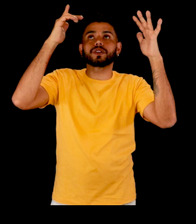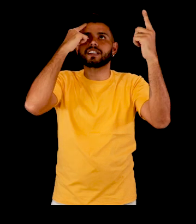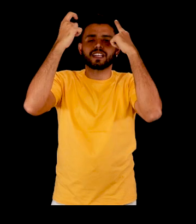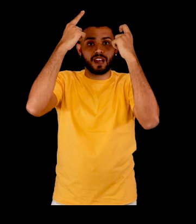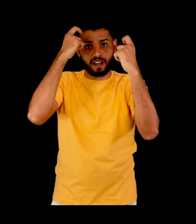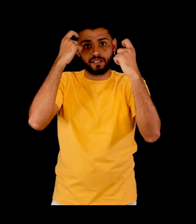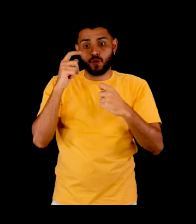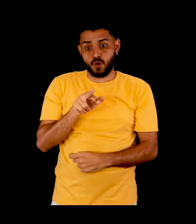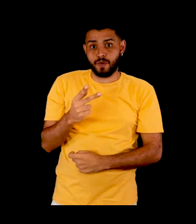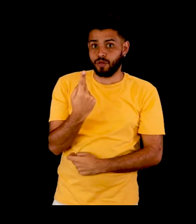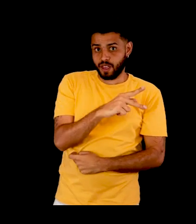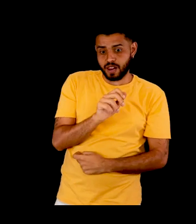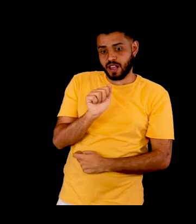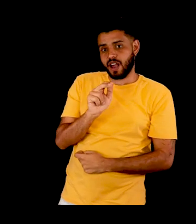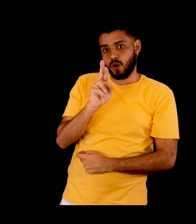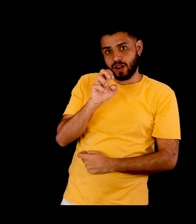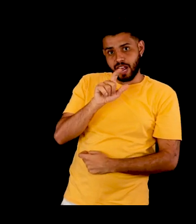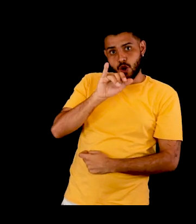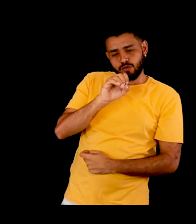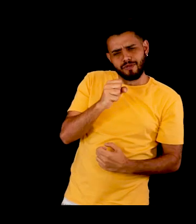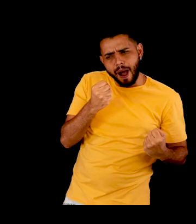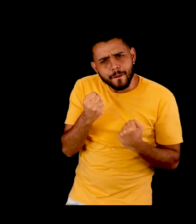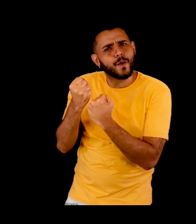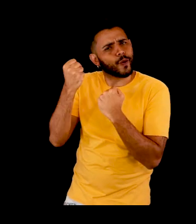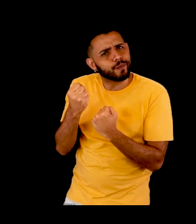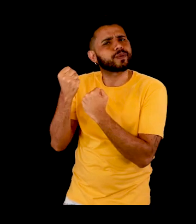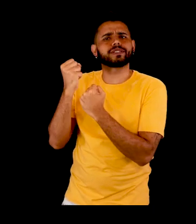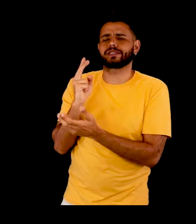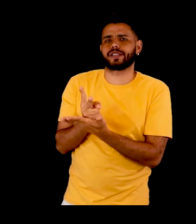Então, acho que essa liberdade do João